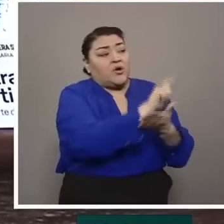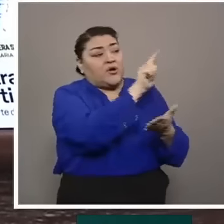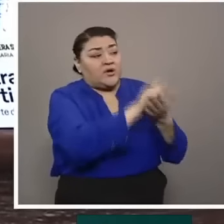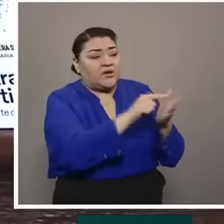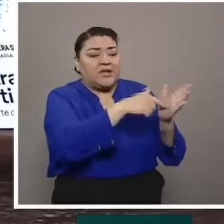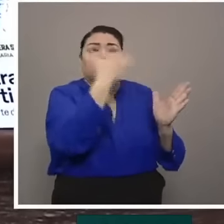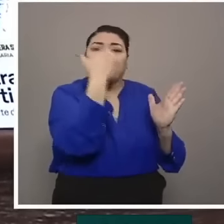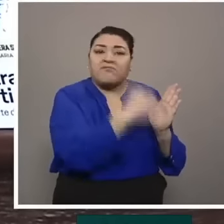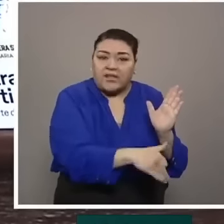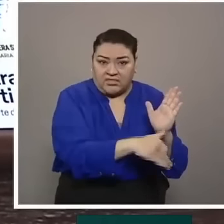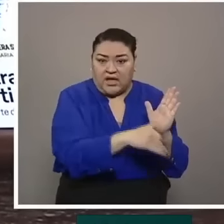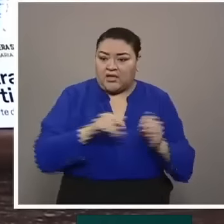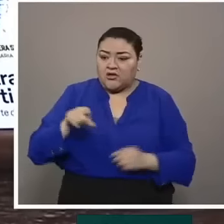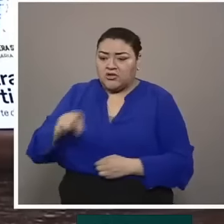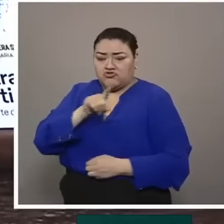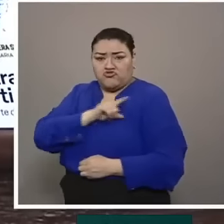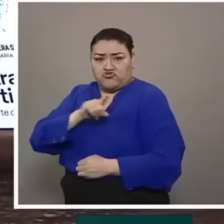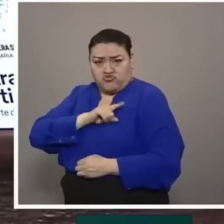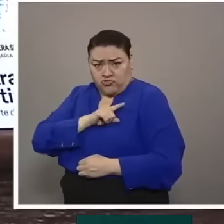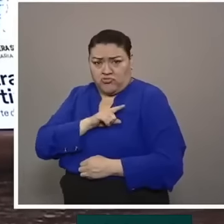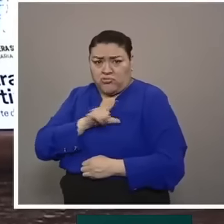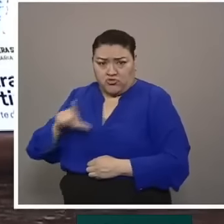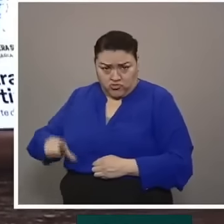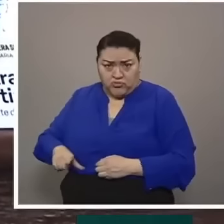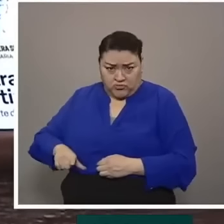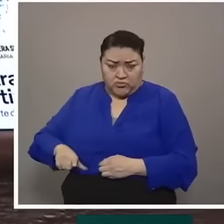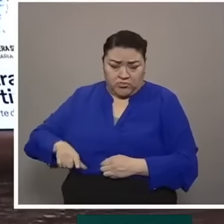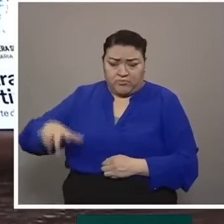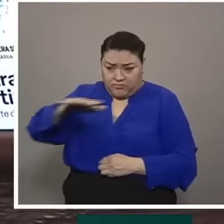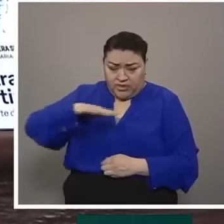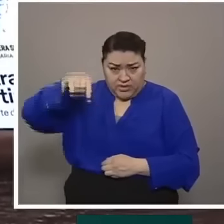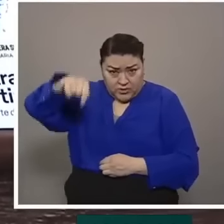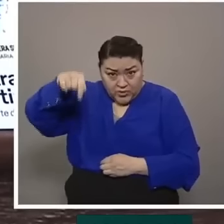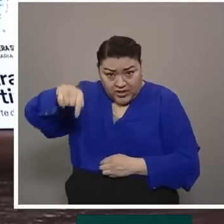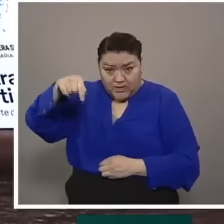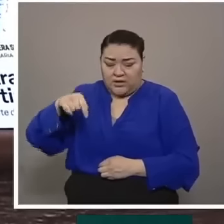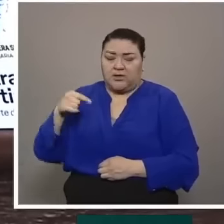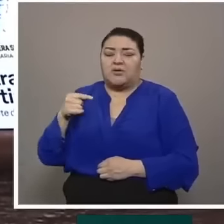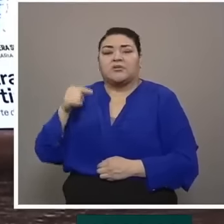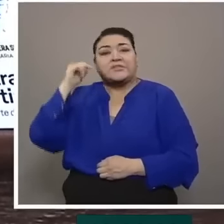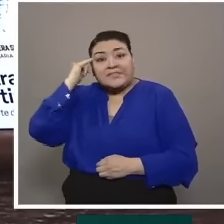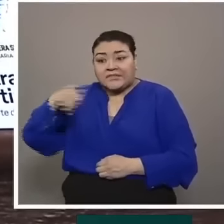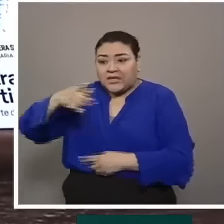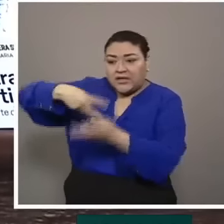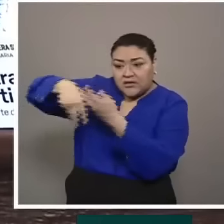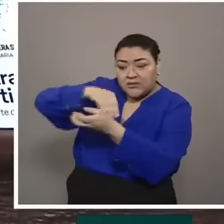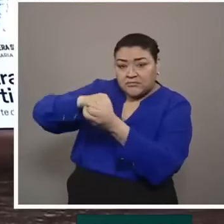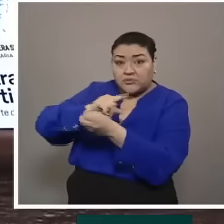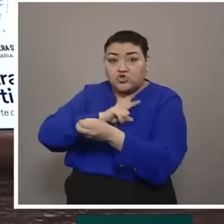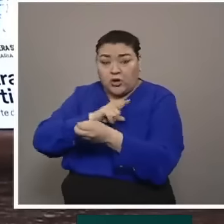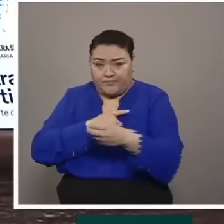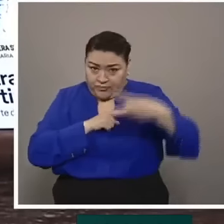autogobierno. Su planteamiento se sintetiza en dos vertientes. Primero se atiende al cuestionamiento